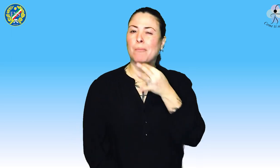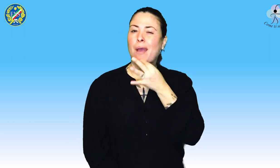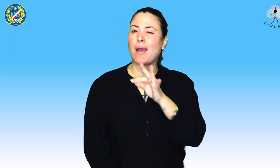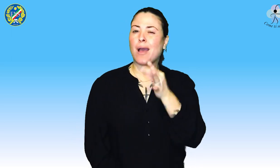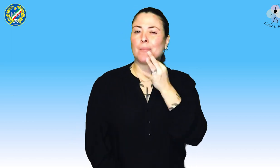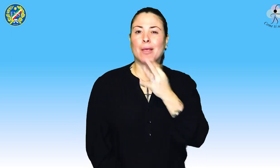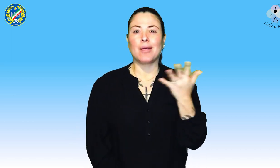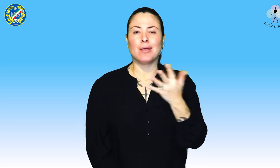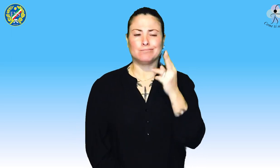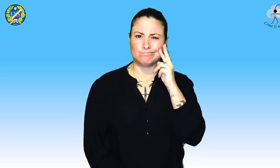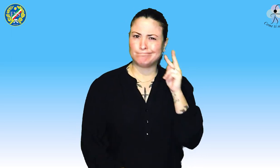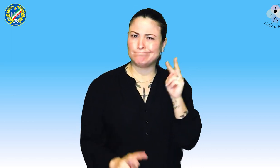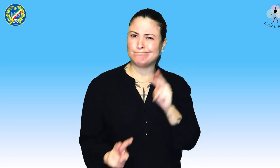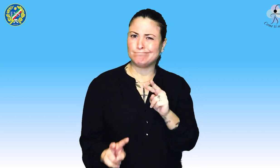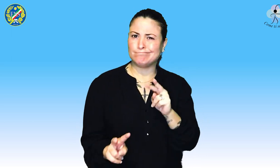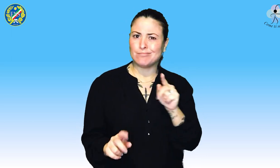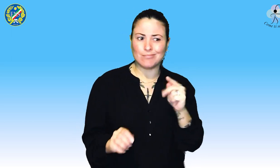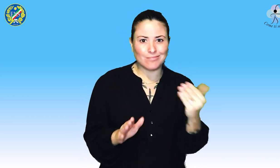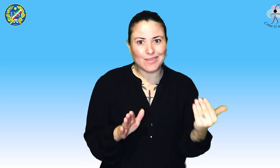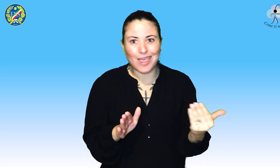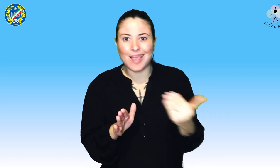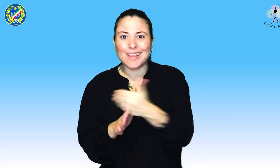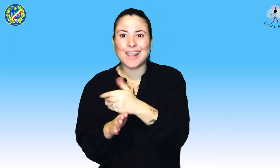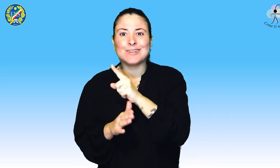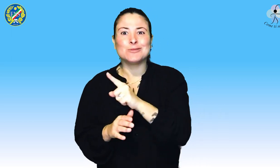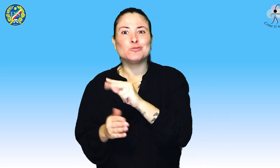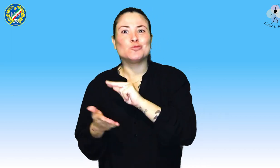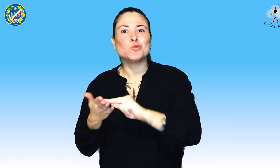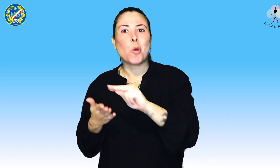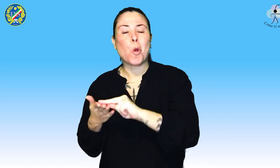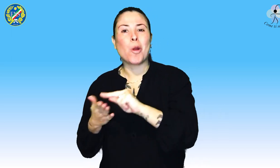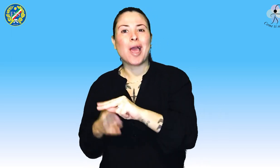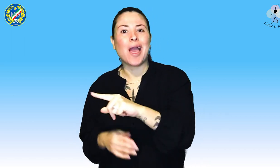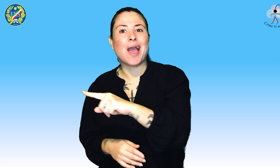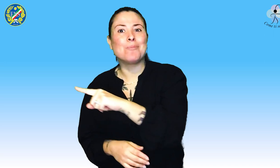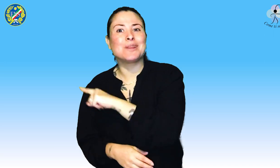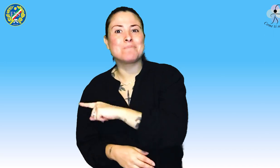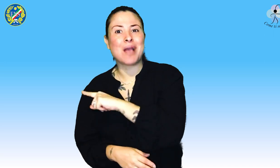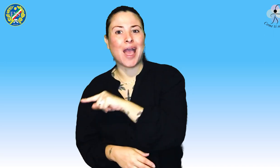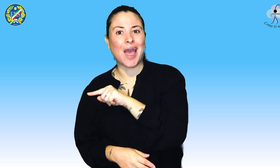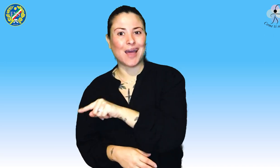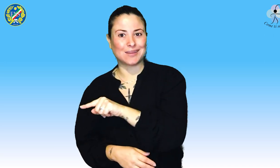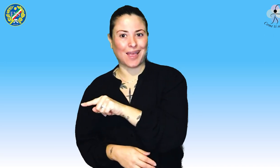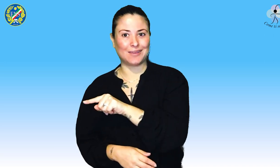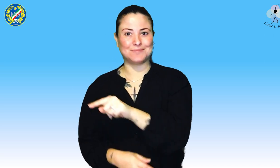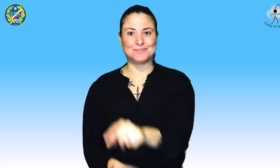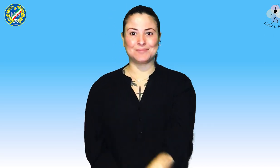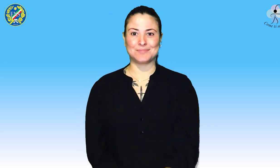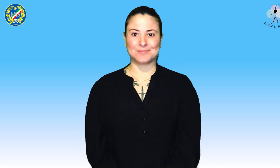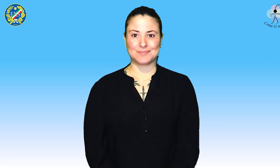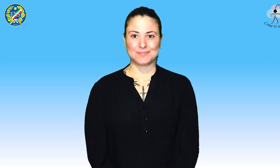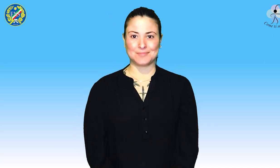e solitamente si osservano con l’ingresso alla scuola primaria.